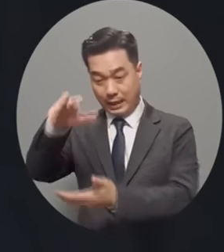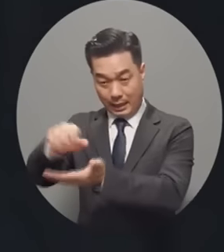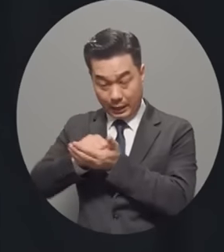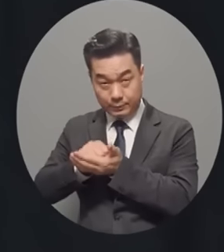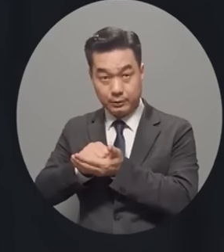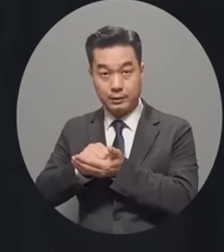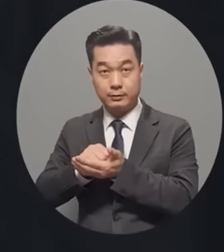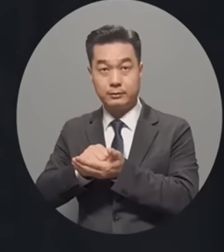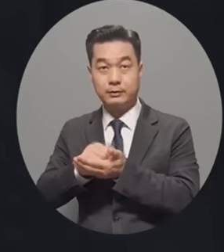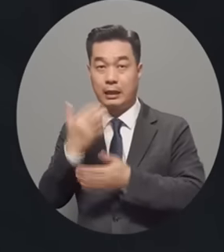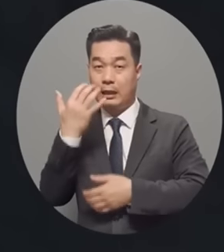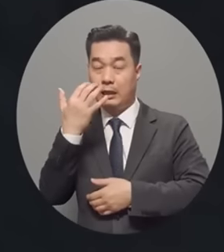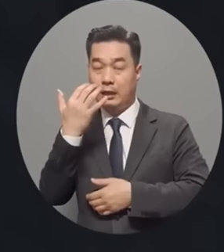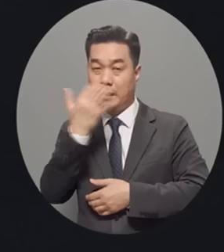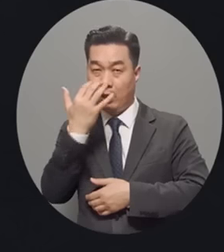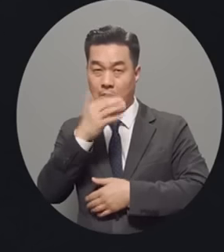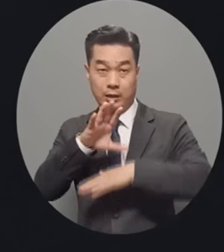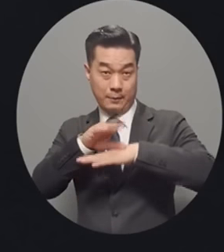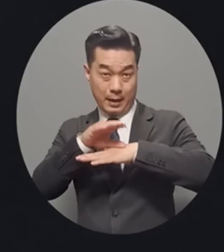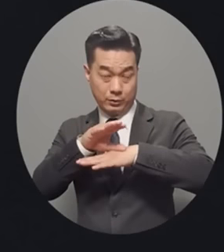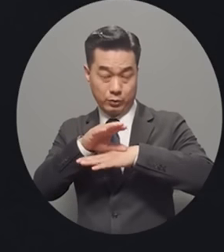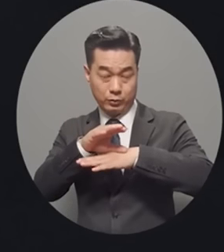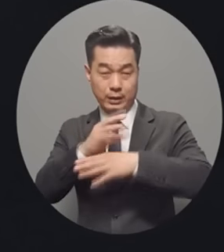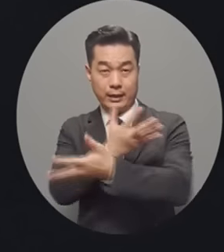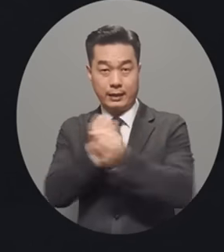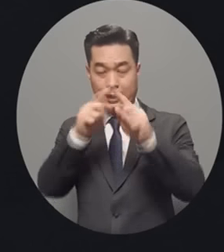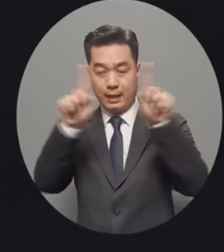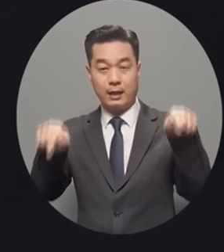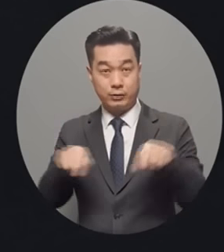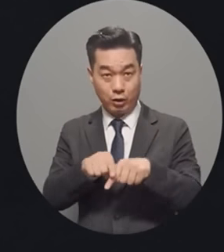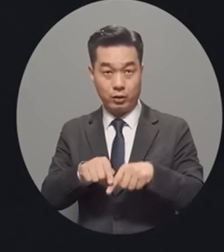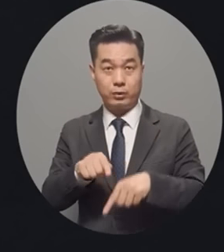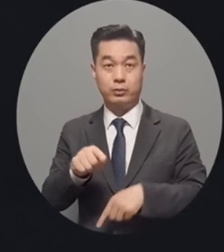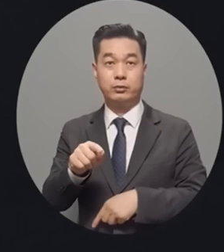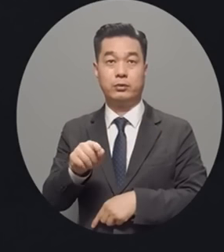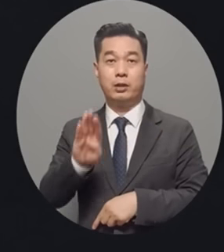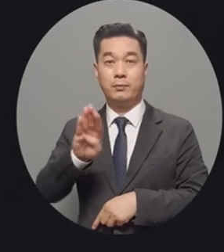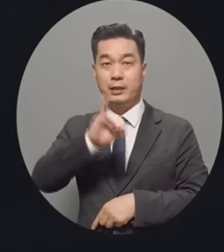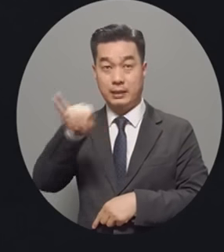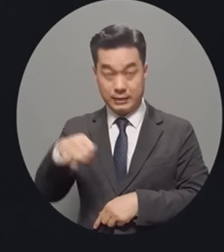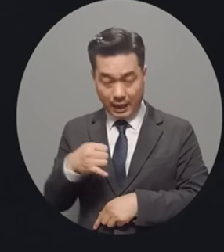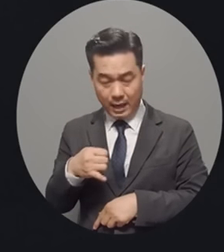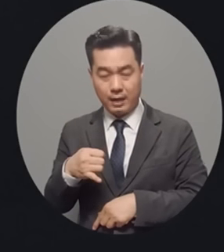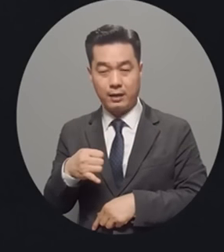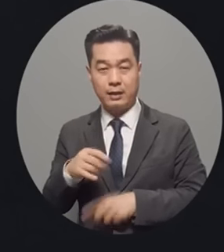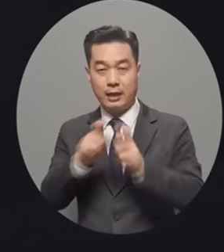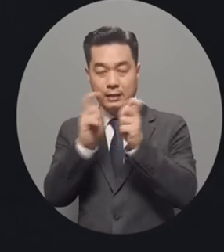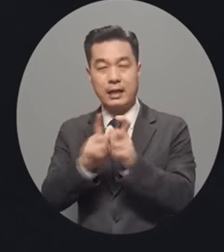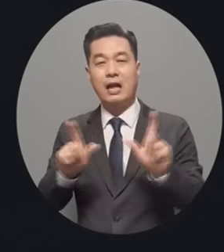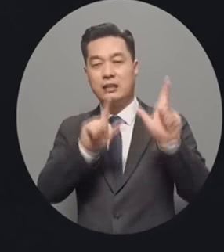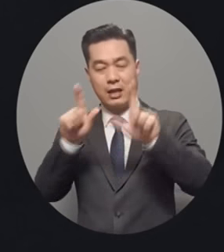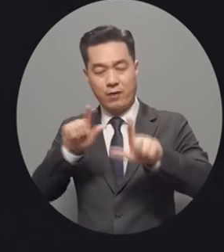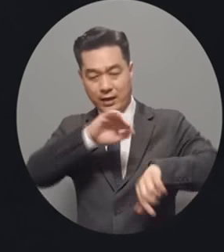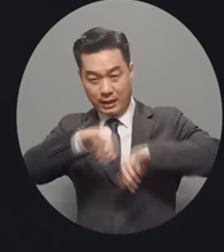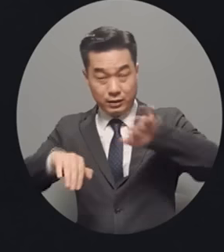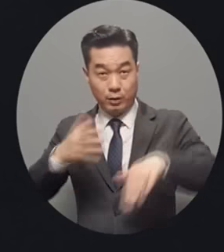(기자) 경찰이 입수한 아내 임 씨의 성인 방송 출연 계약서입니다.